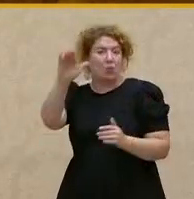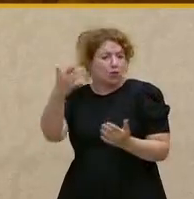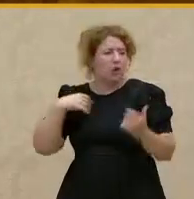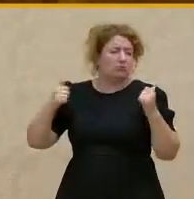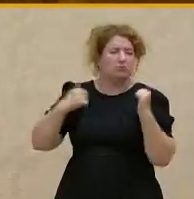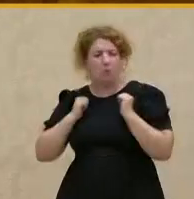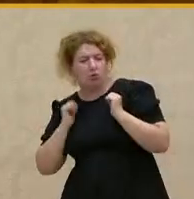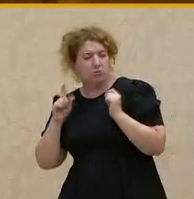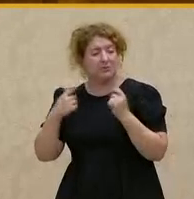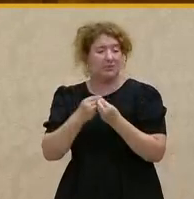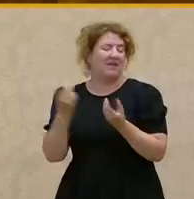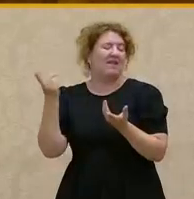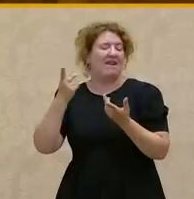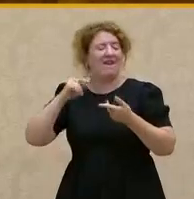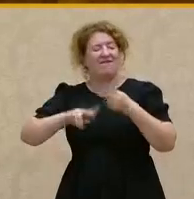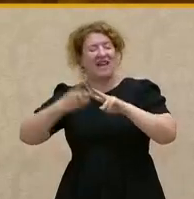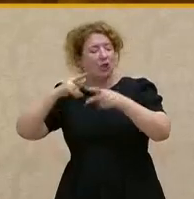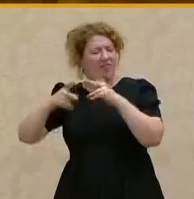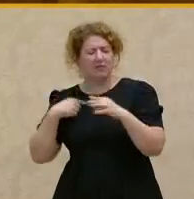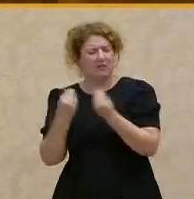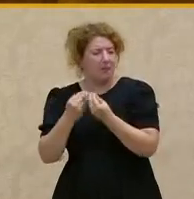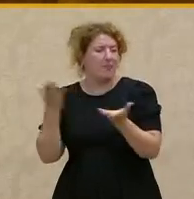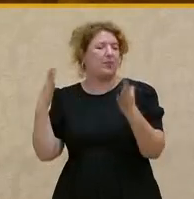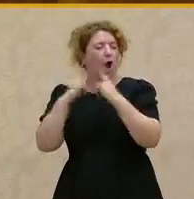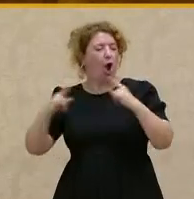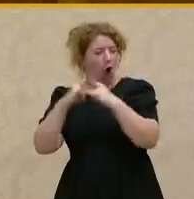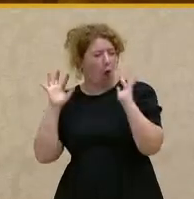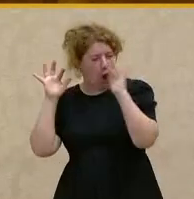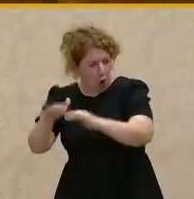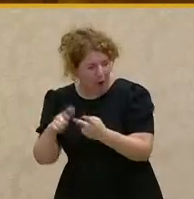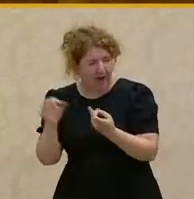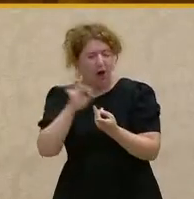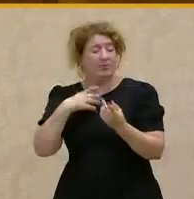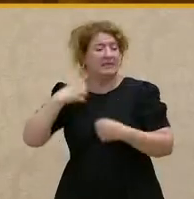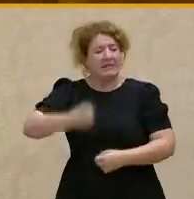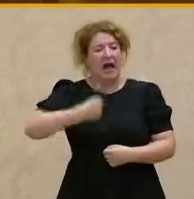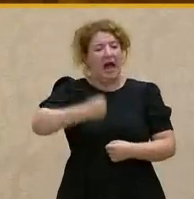desde FESOCE hemos hecho colonias, hemos hecho el Camino de Santiago, hemos ido tres veces,